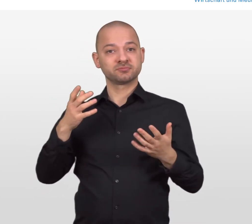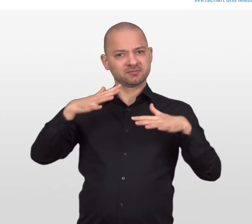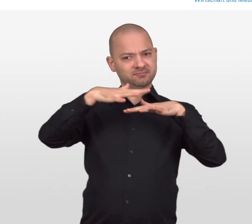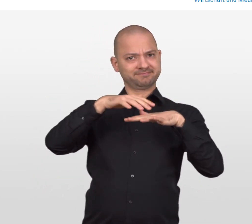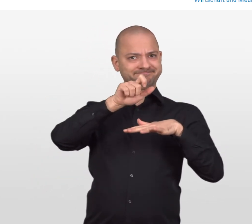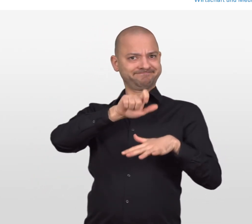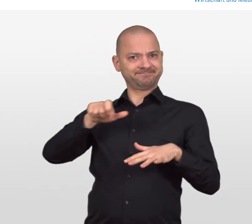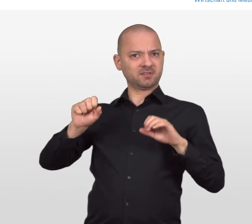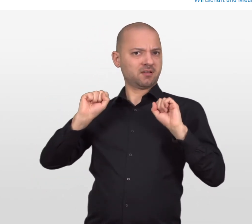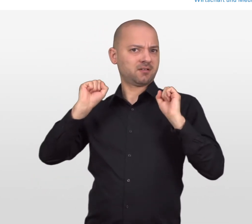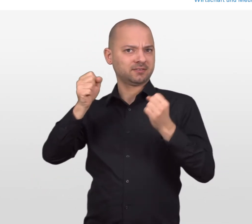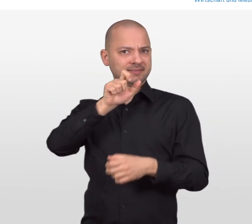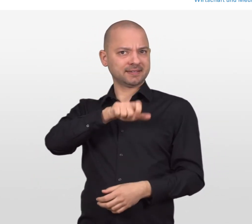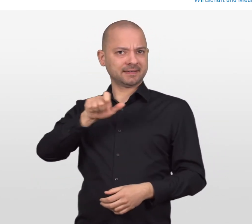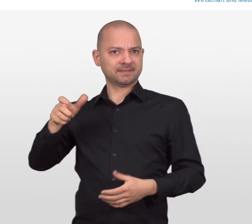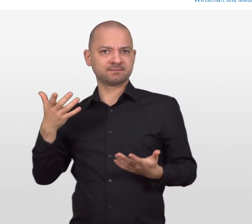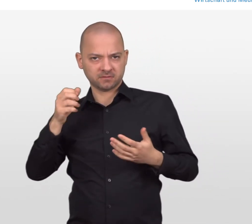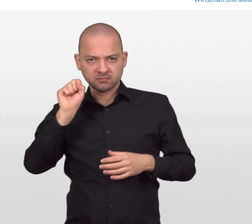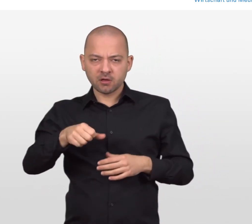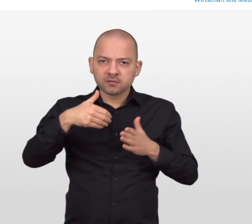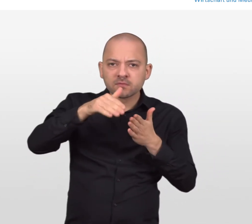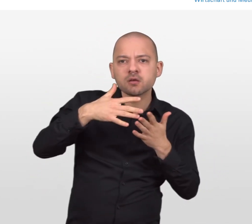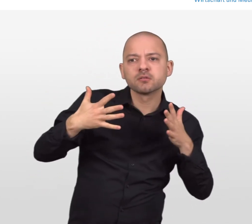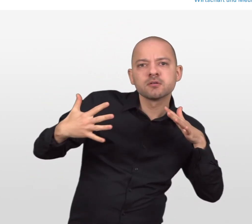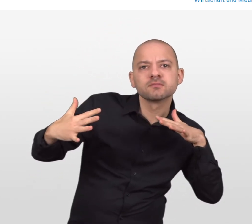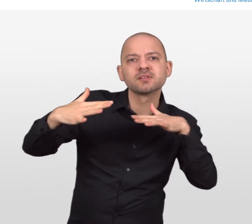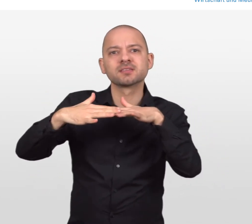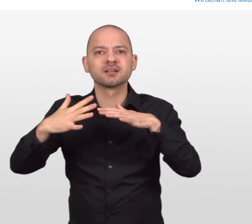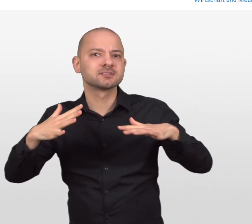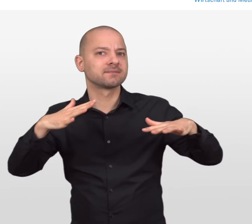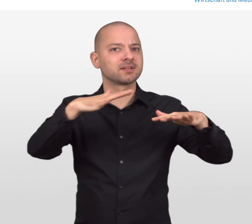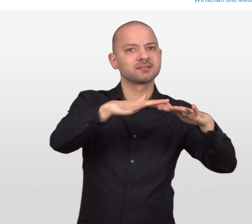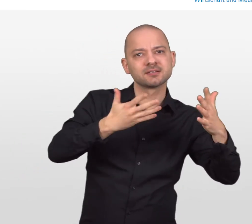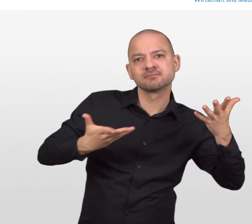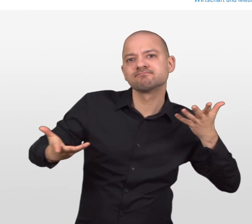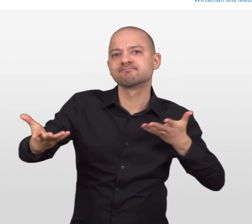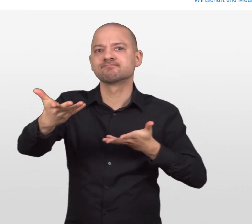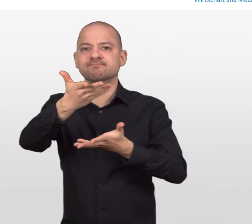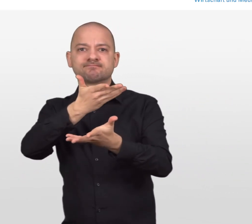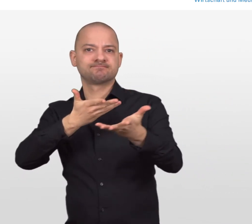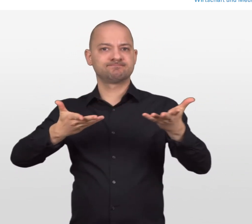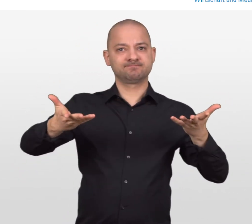auf denen sich die Cluster-Akteure weiter vernetzen können